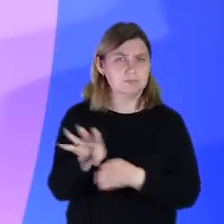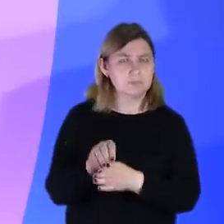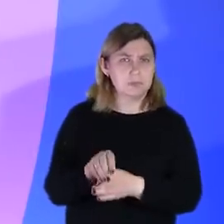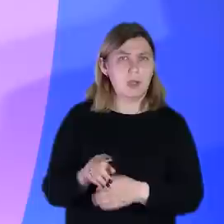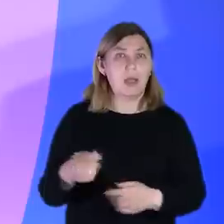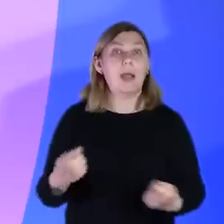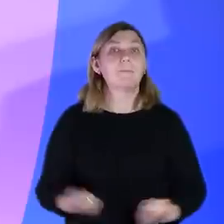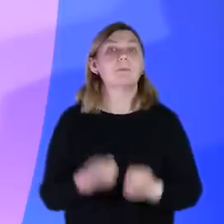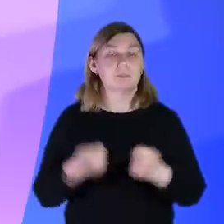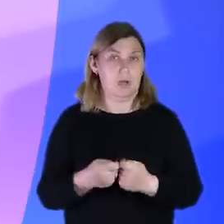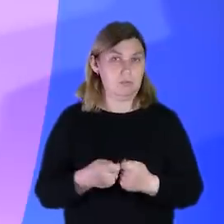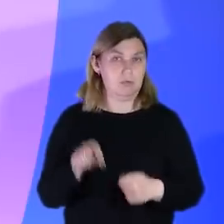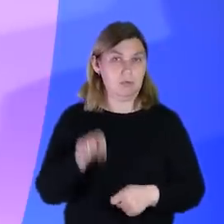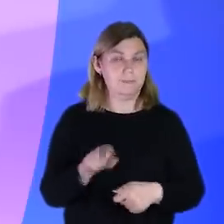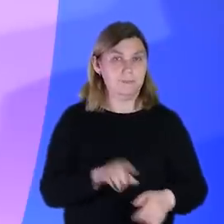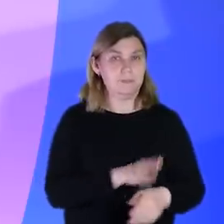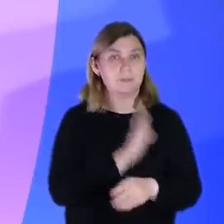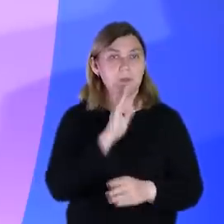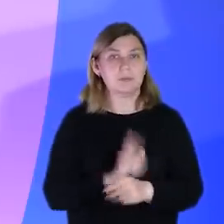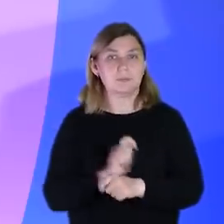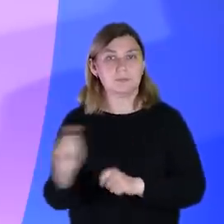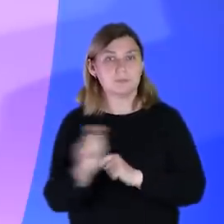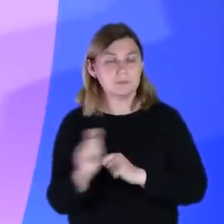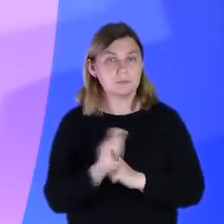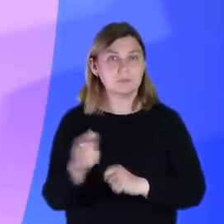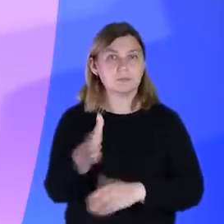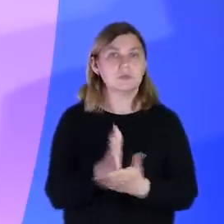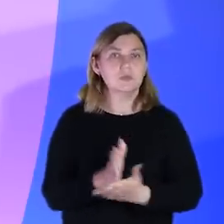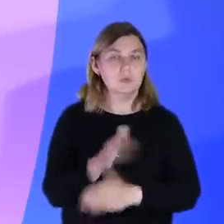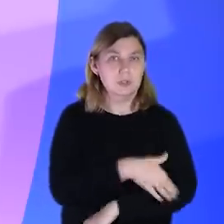a przeszkodą w tym jakby przenikaniu przez granice są zawsze służby graniczne.